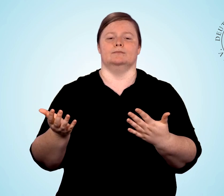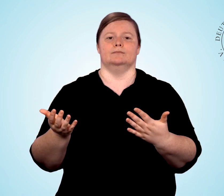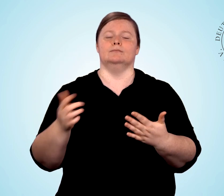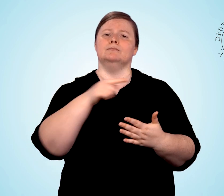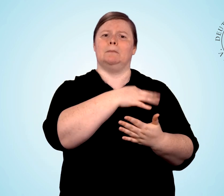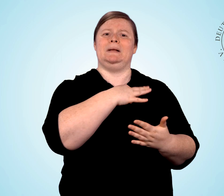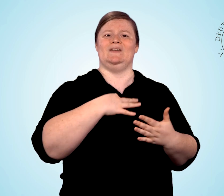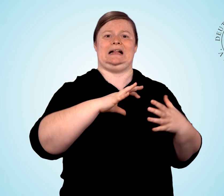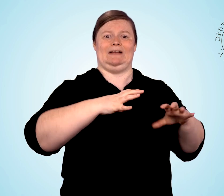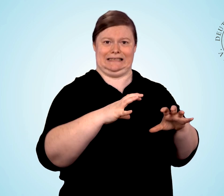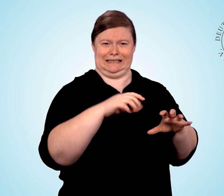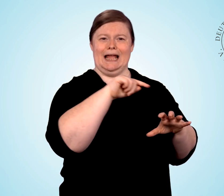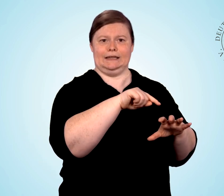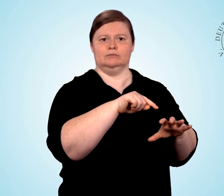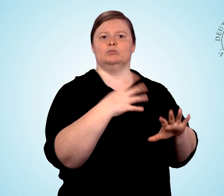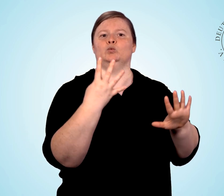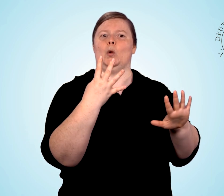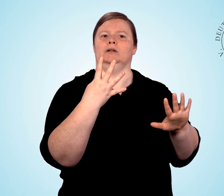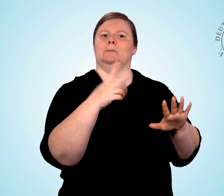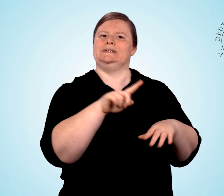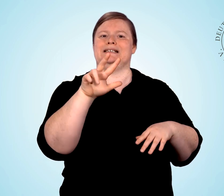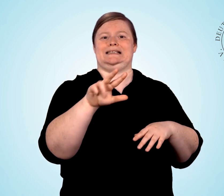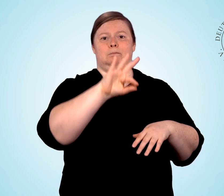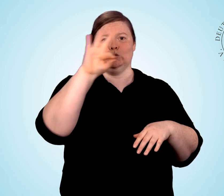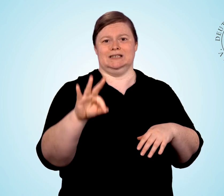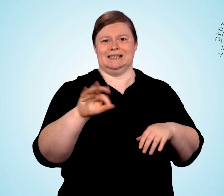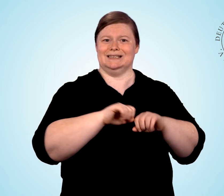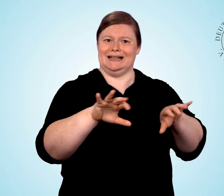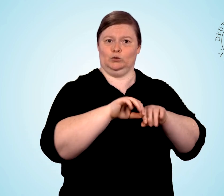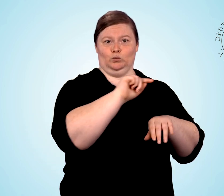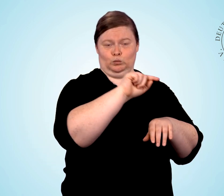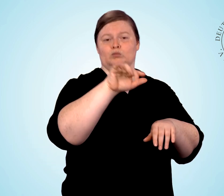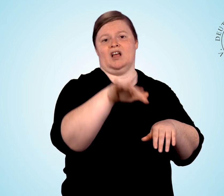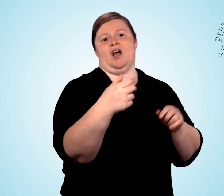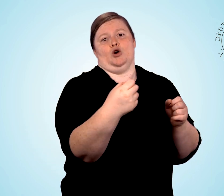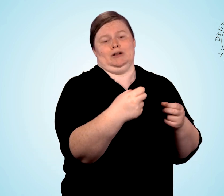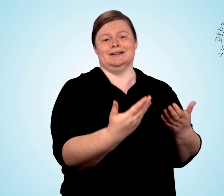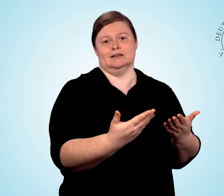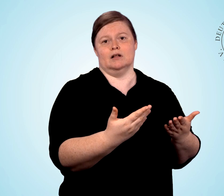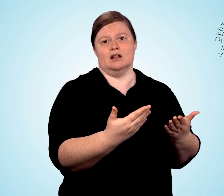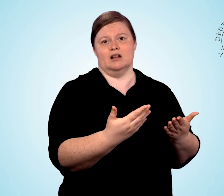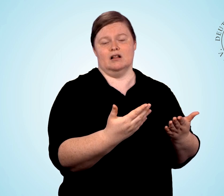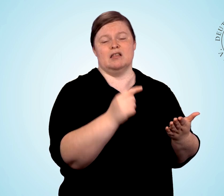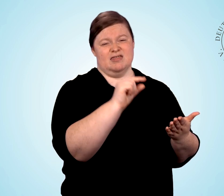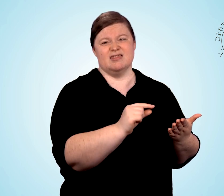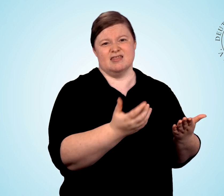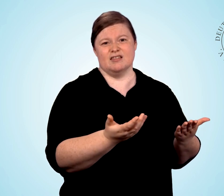Im privaten Fernsehen sind nur 9-13 % der Sendungen mit Untertiteln versehen.